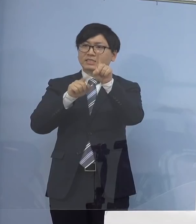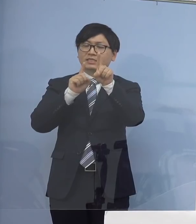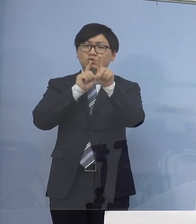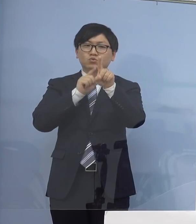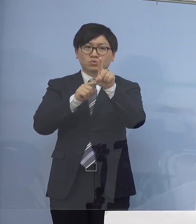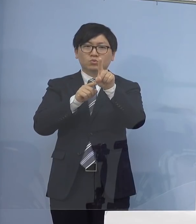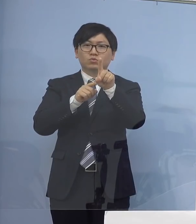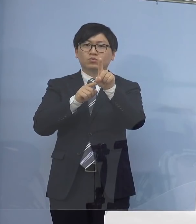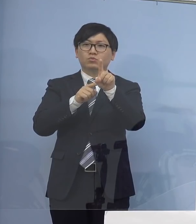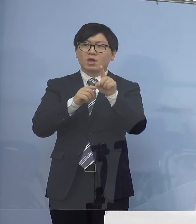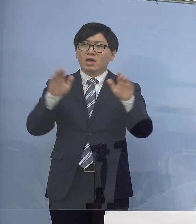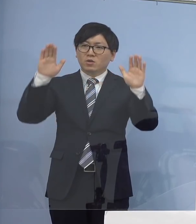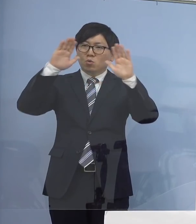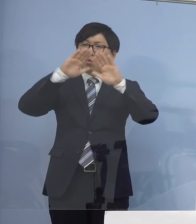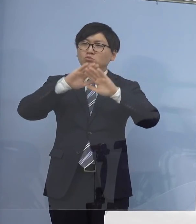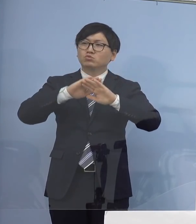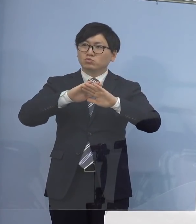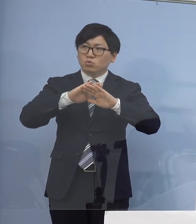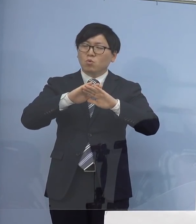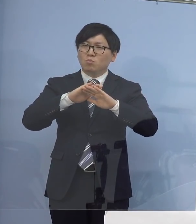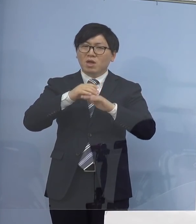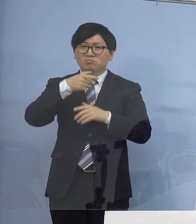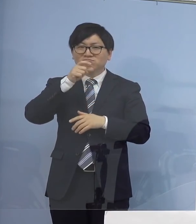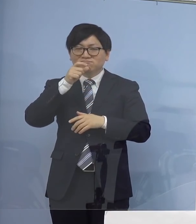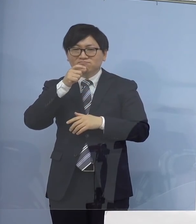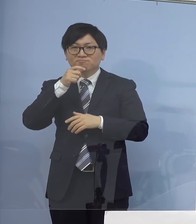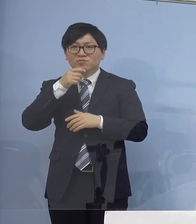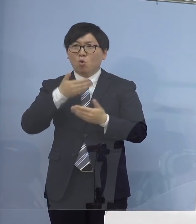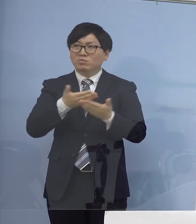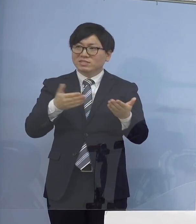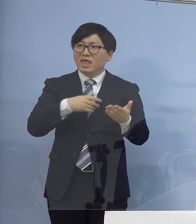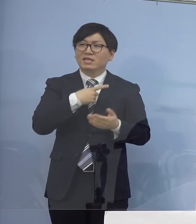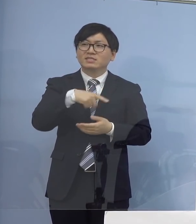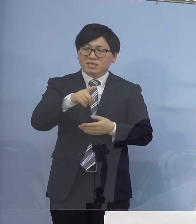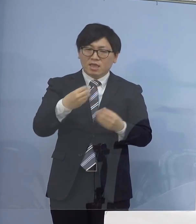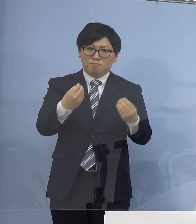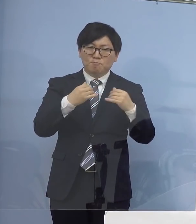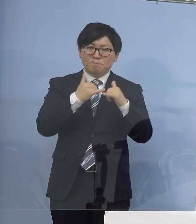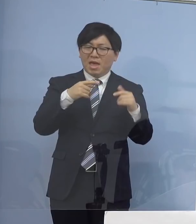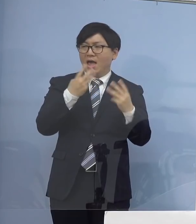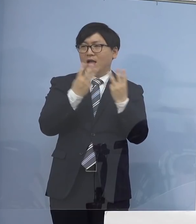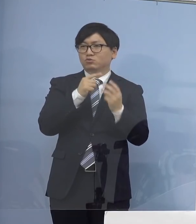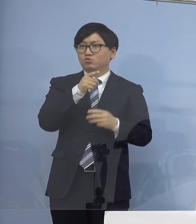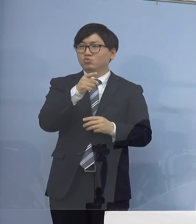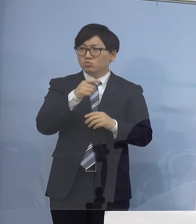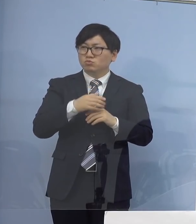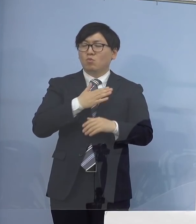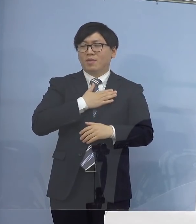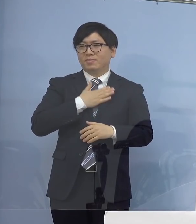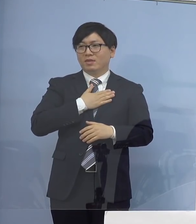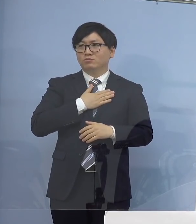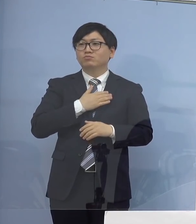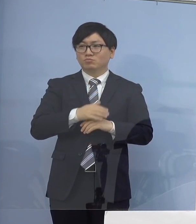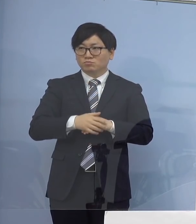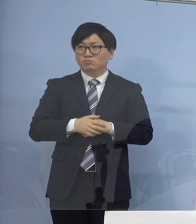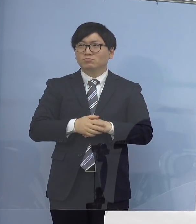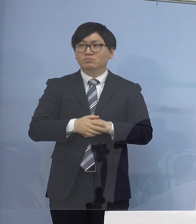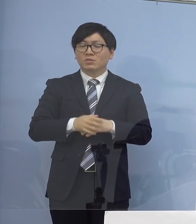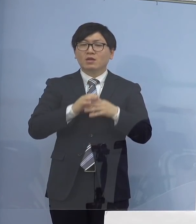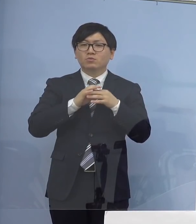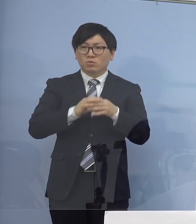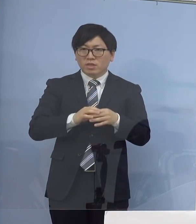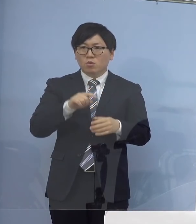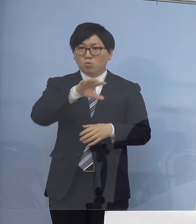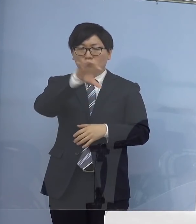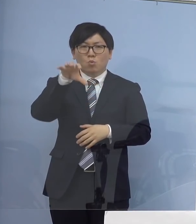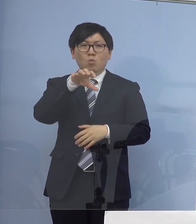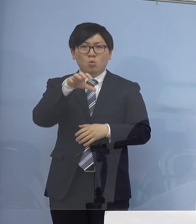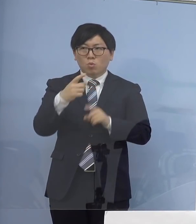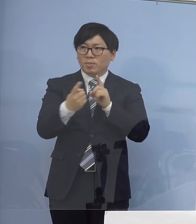いわゆる夜の街で感染されているということでありますので そうした対応をしっかりと時短の要請